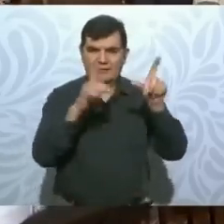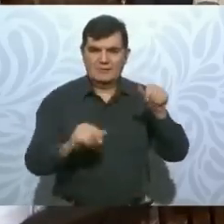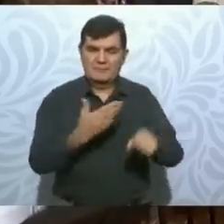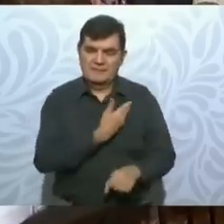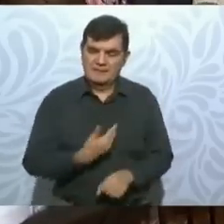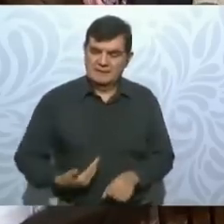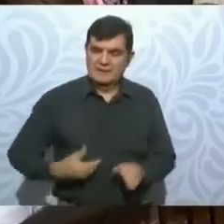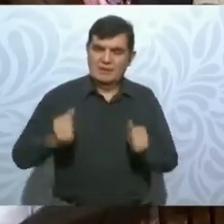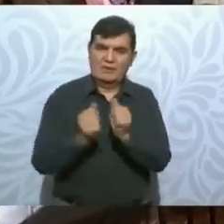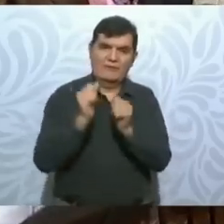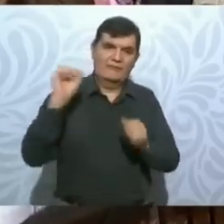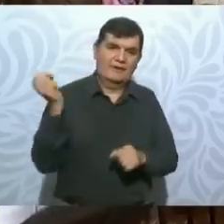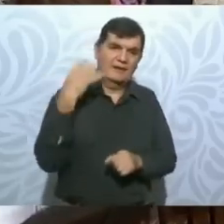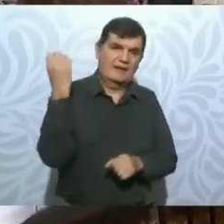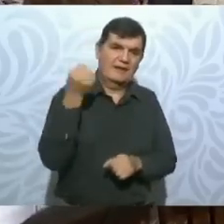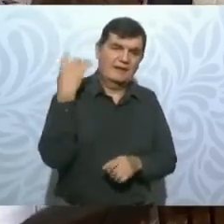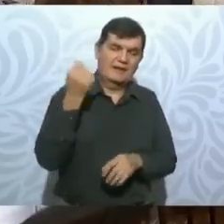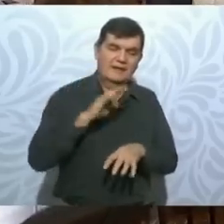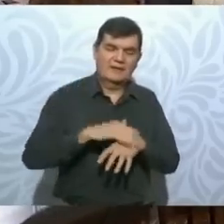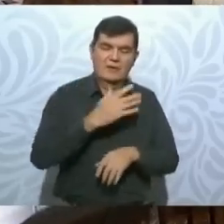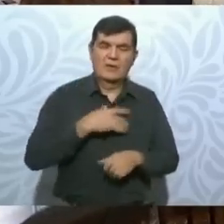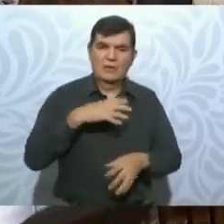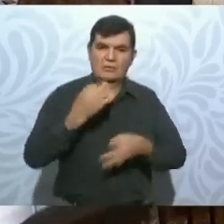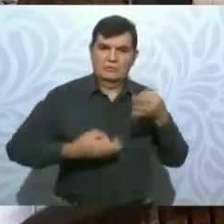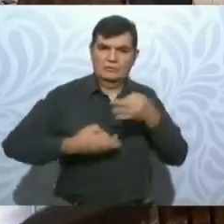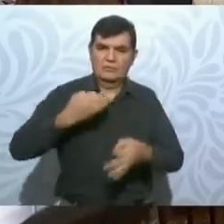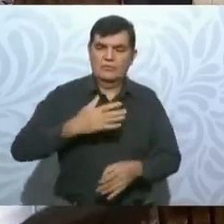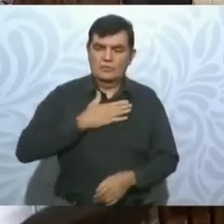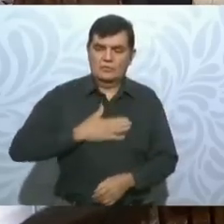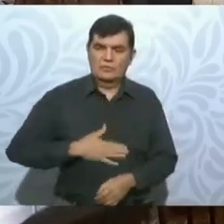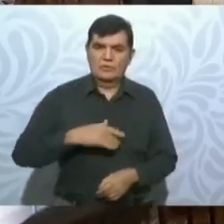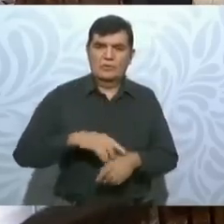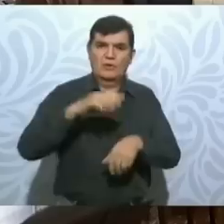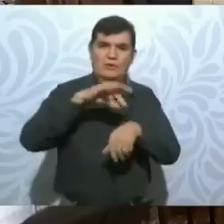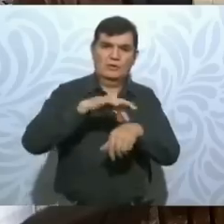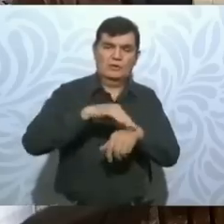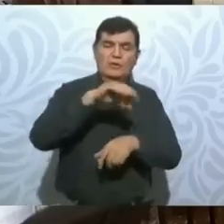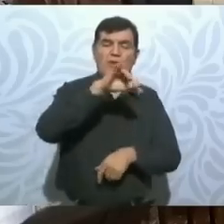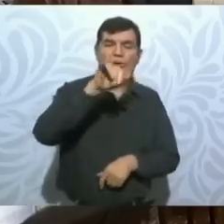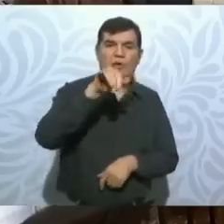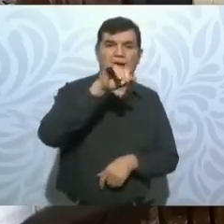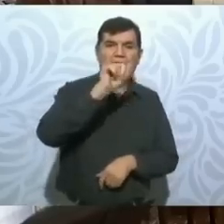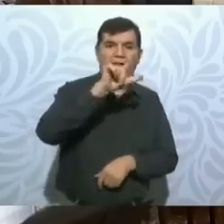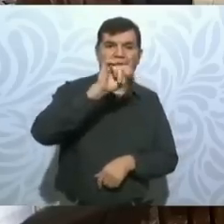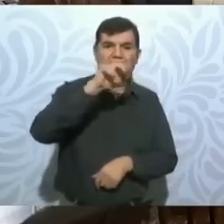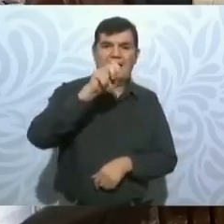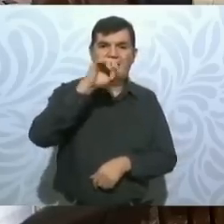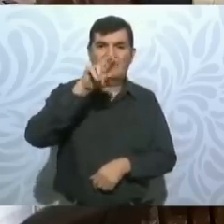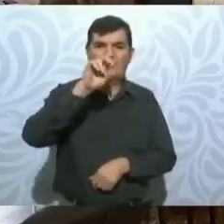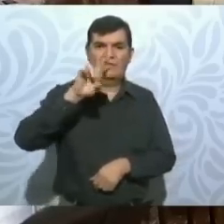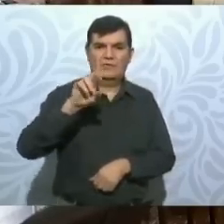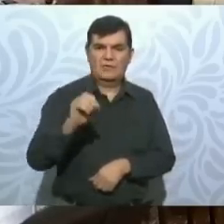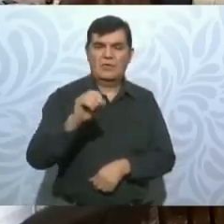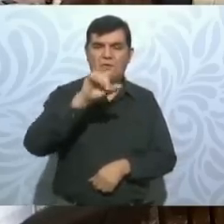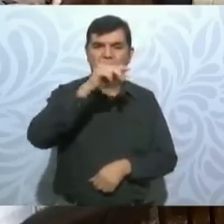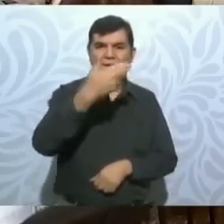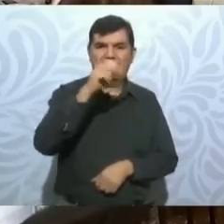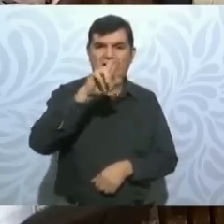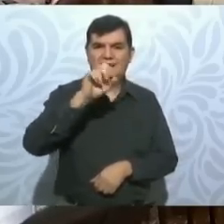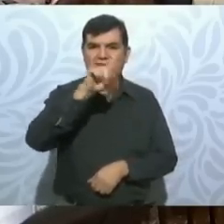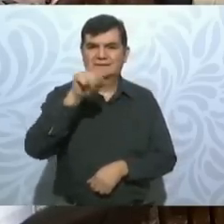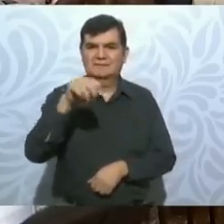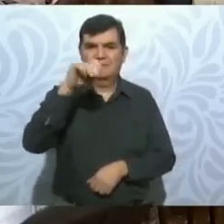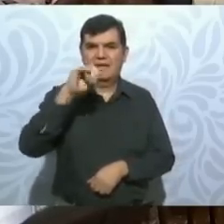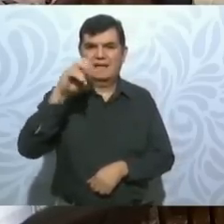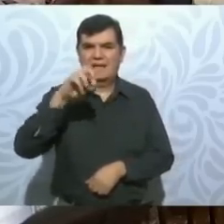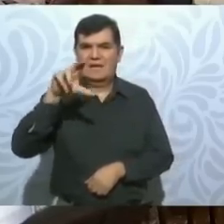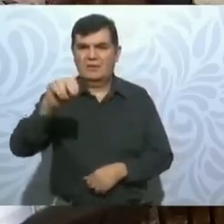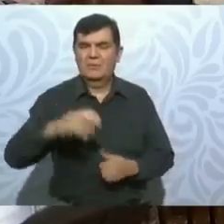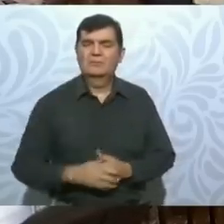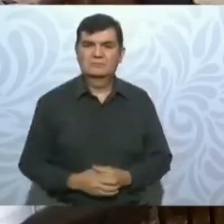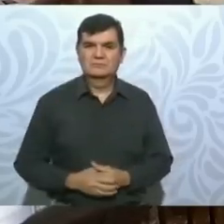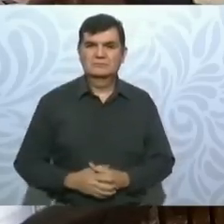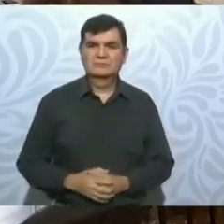conferencia Nacional de procuración de Justicia doctor Alejandro herz manero